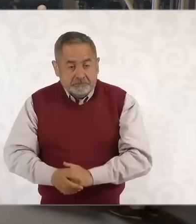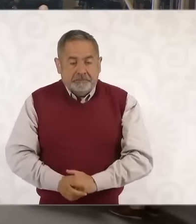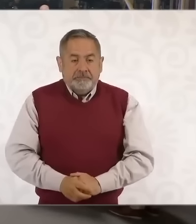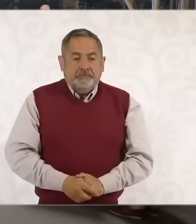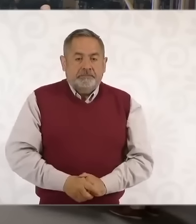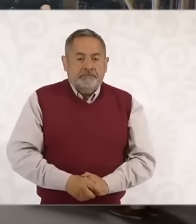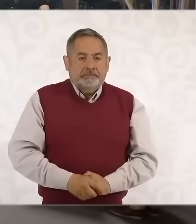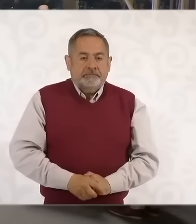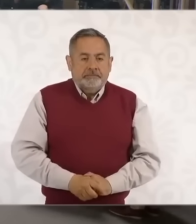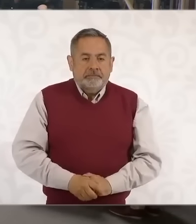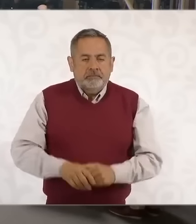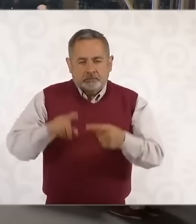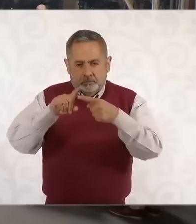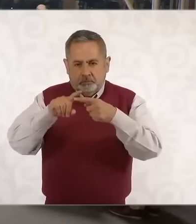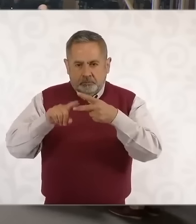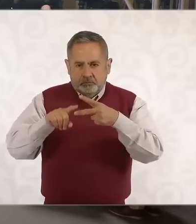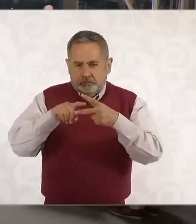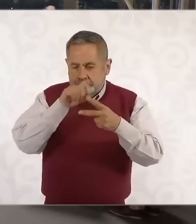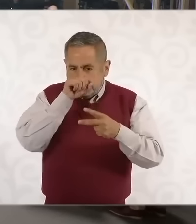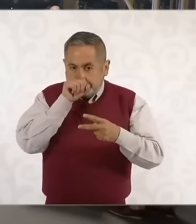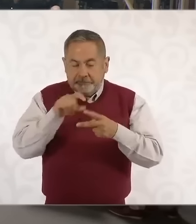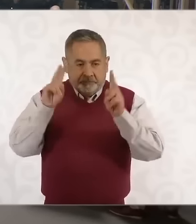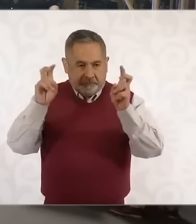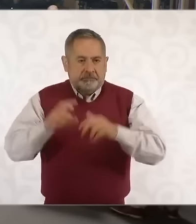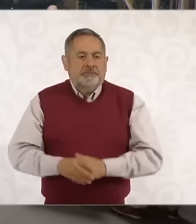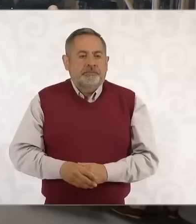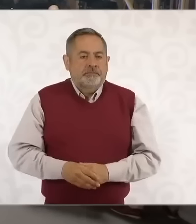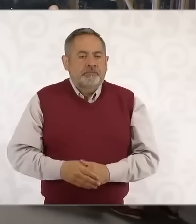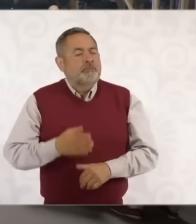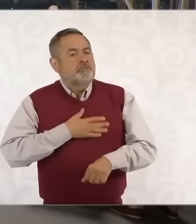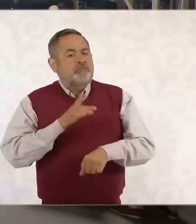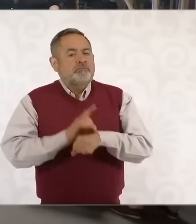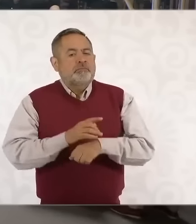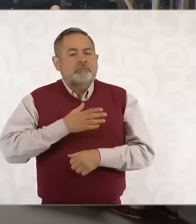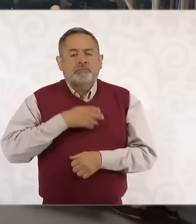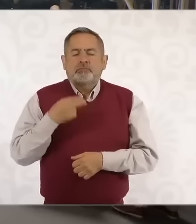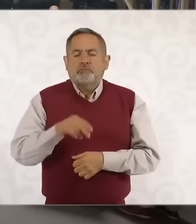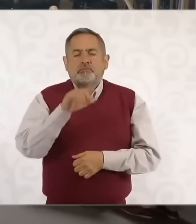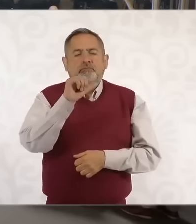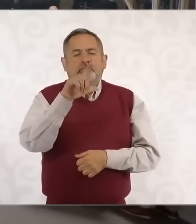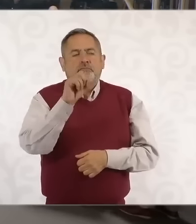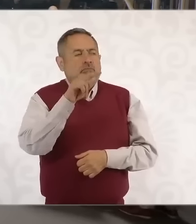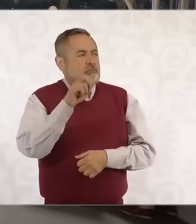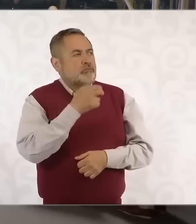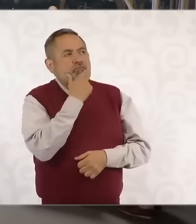Vamos a tomar otras dos preguntas sobre el tema. Buenos días, presidenta. Alonso rotía de la jornada. ¿Cuáles serían las prioridades de México en la renegociación